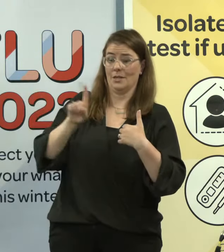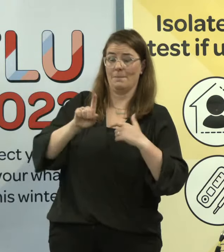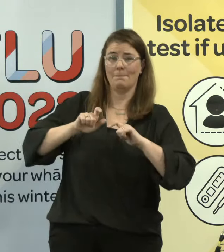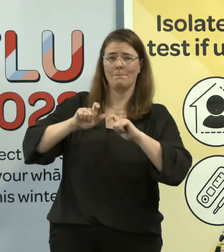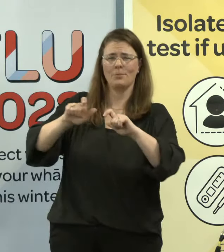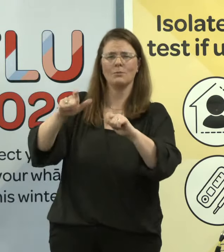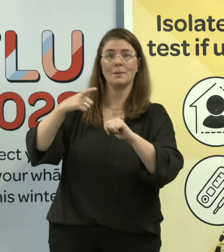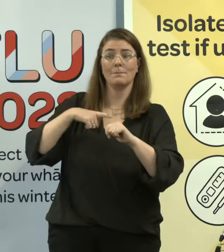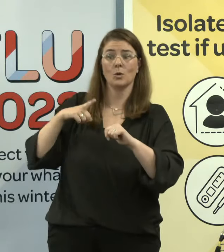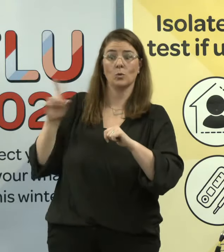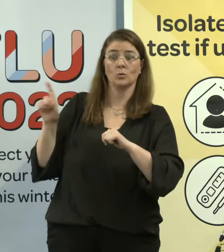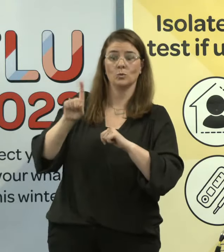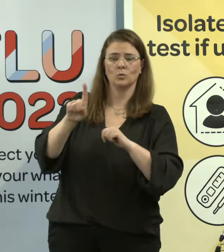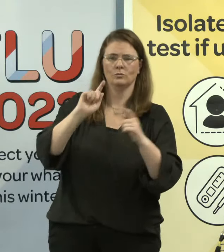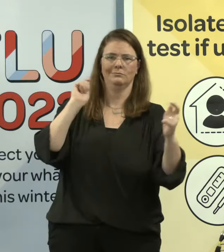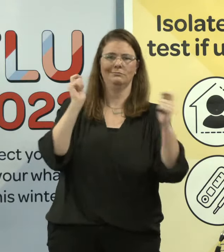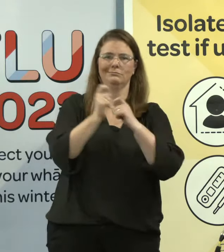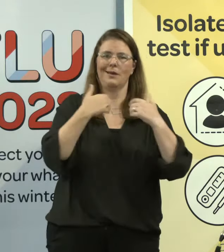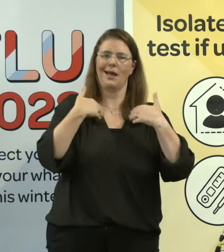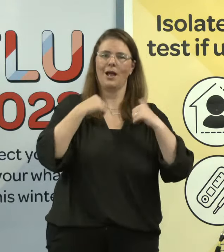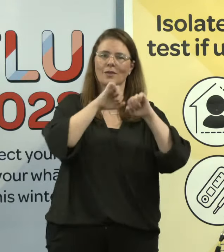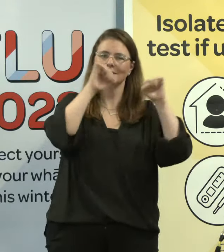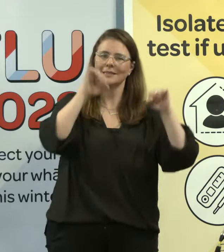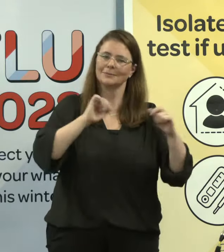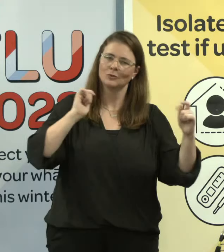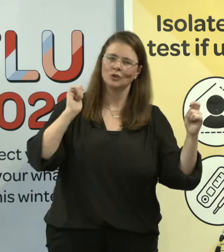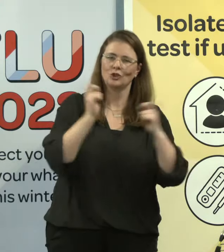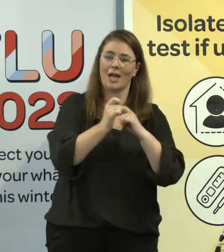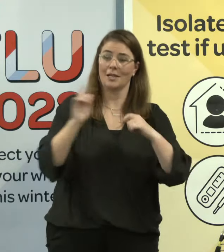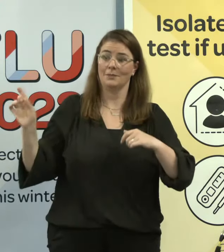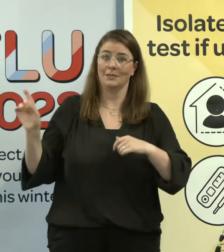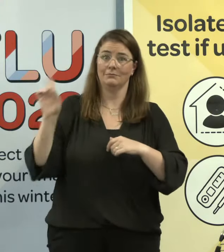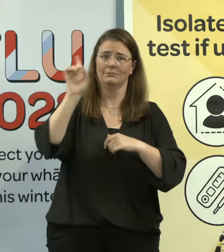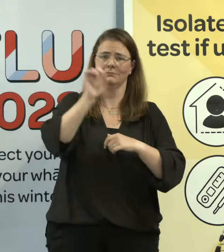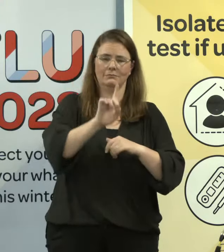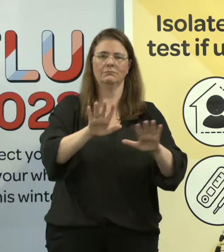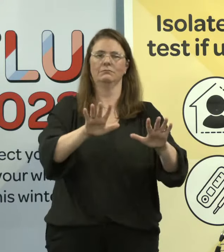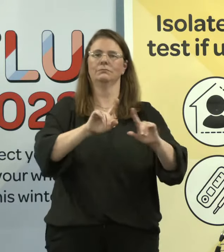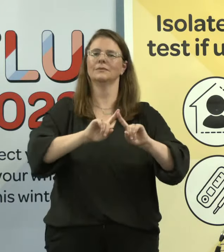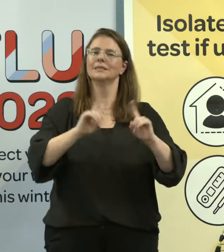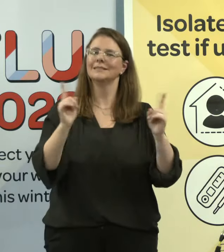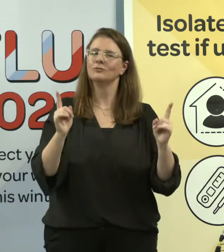Ae, he mea whakamere mo te